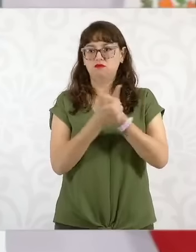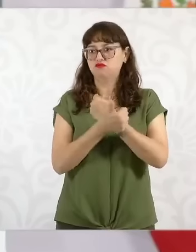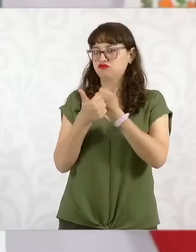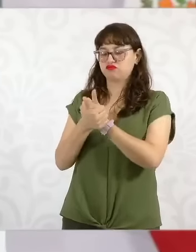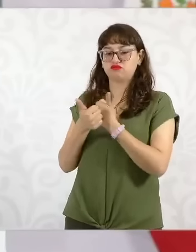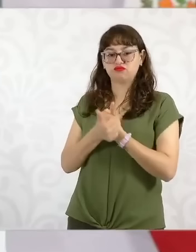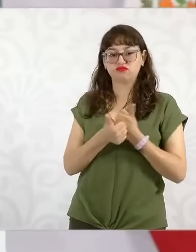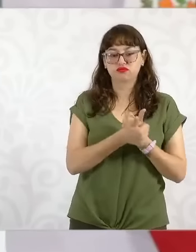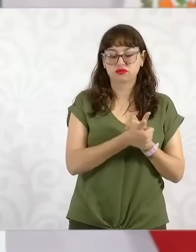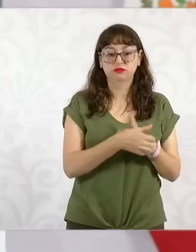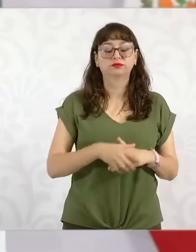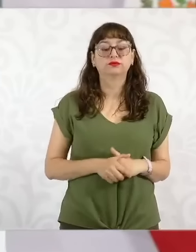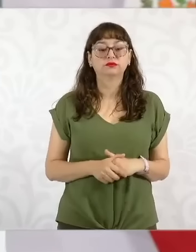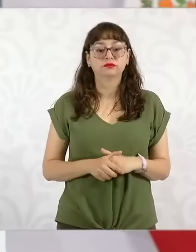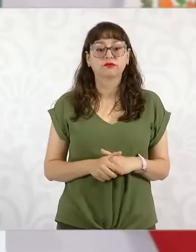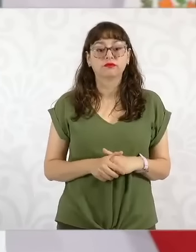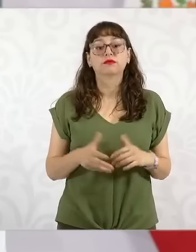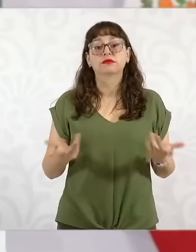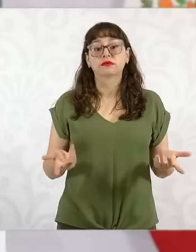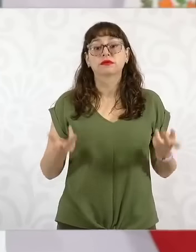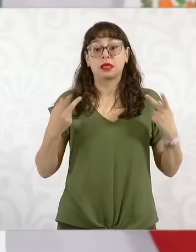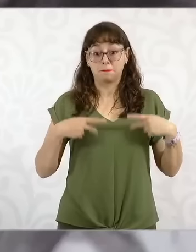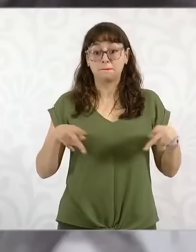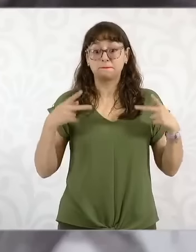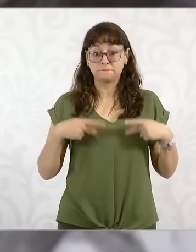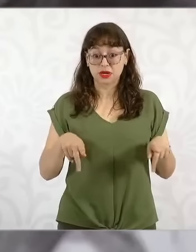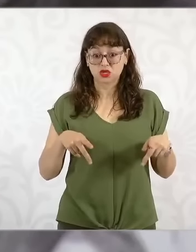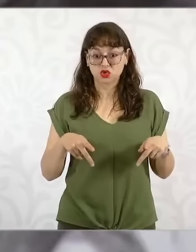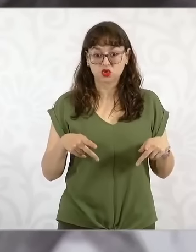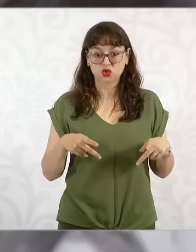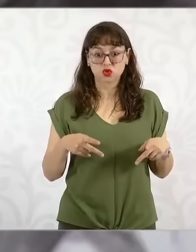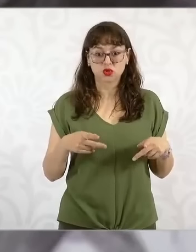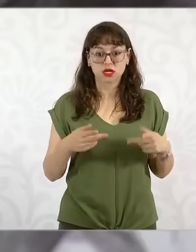refiero a los reclutadores, me refiero a las personas que reclutaron a uno de los autores